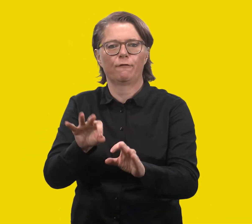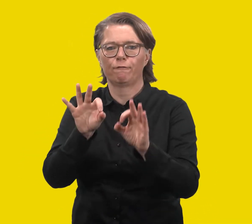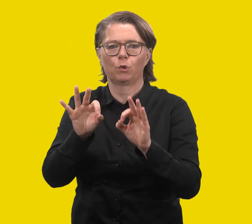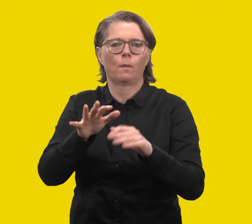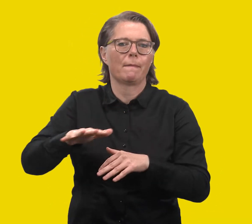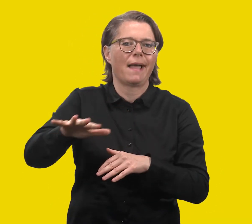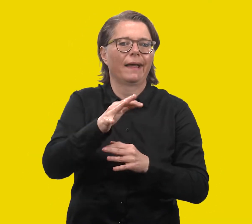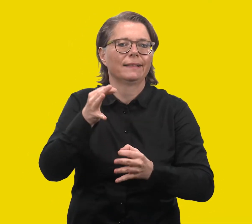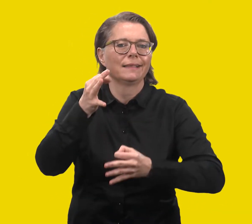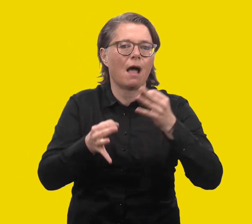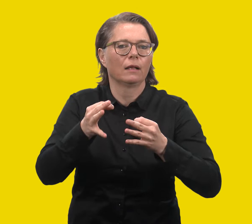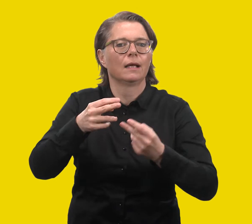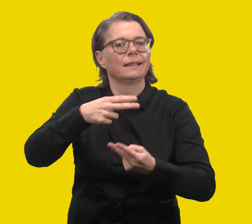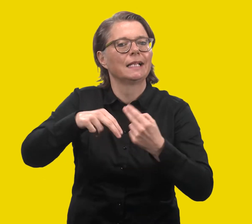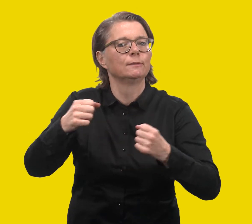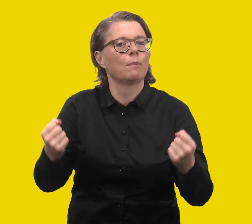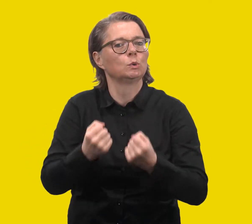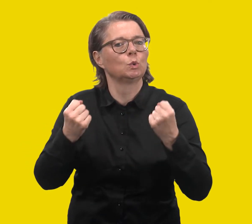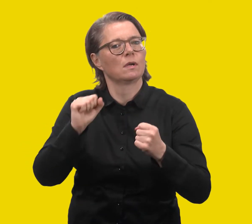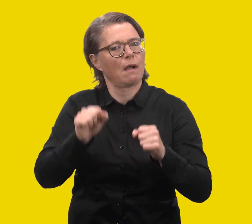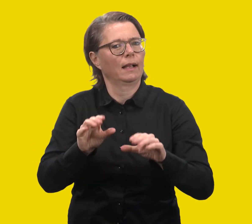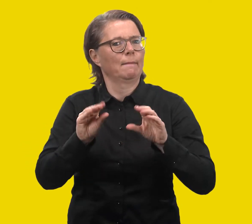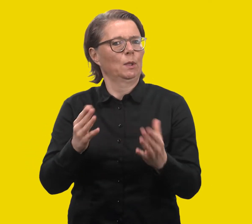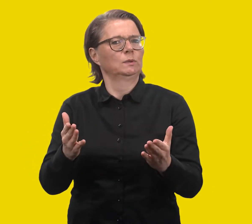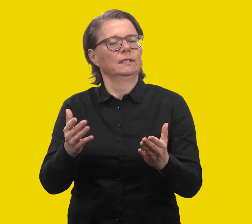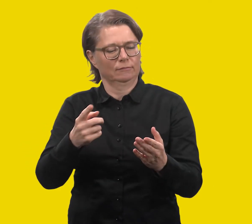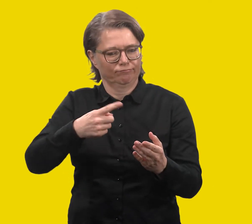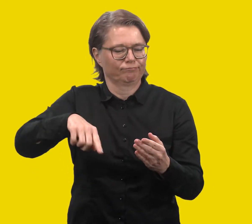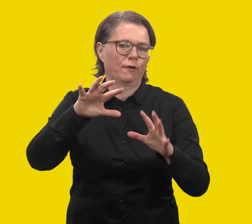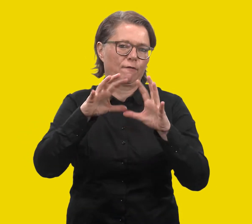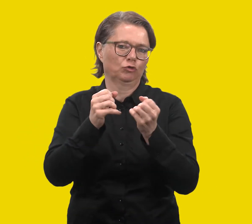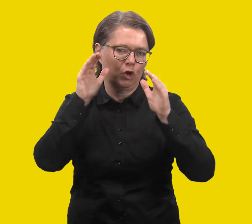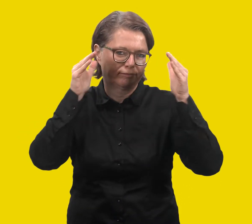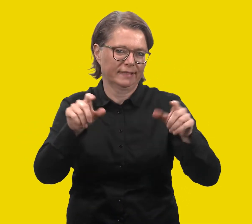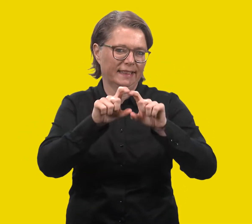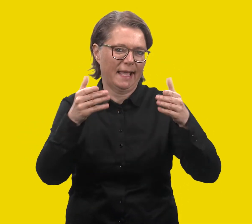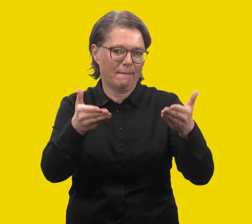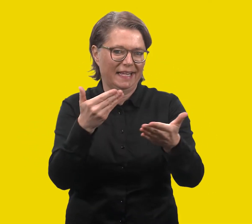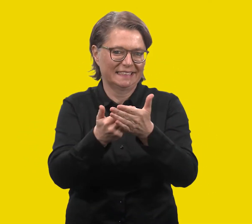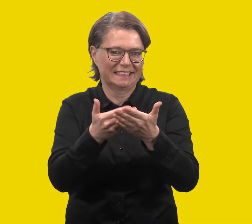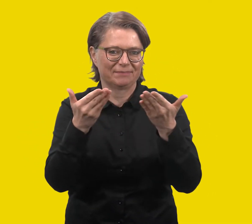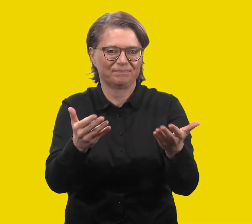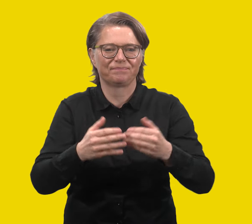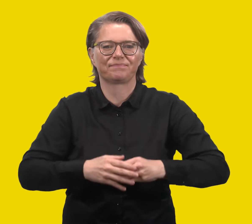in Theater- und Tanzproduktionen einsetzen können.